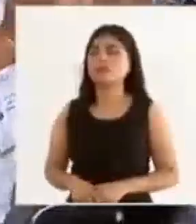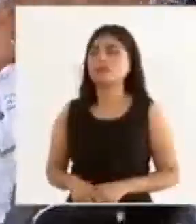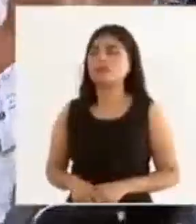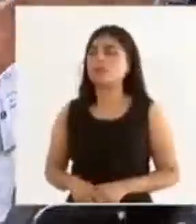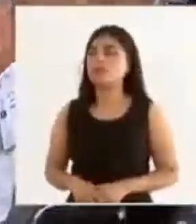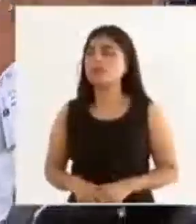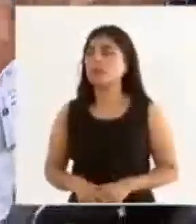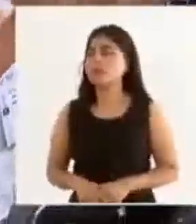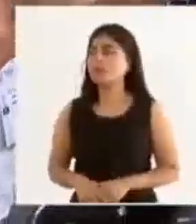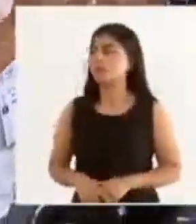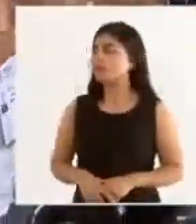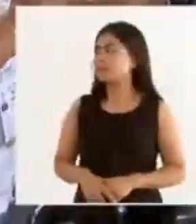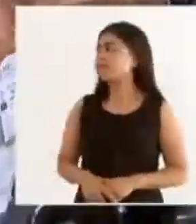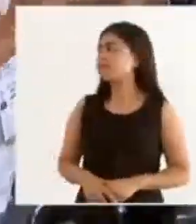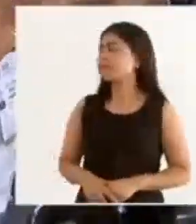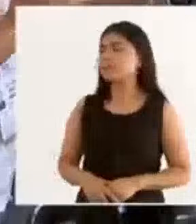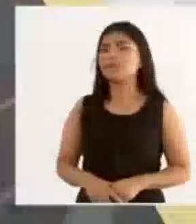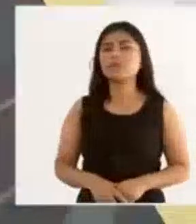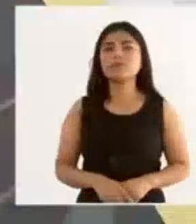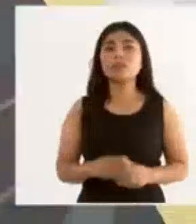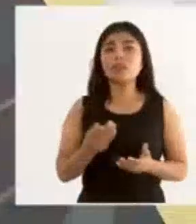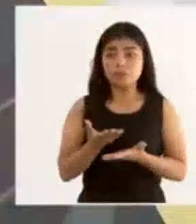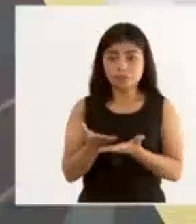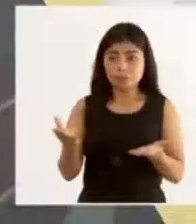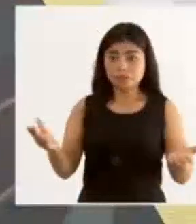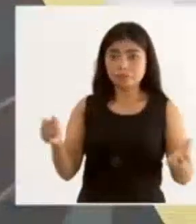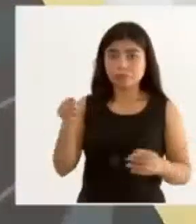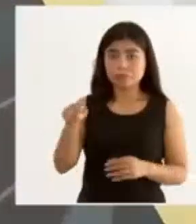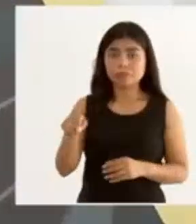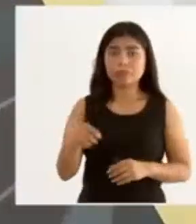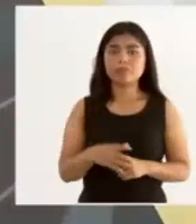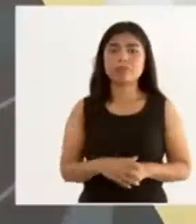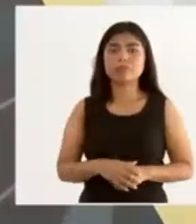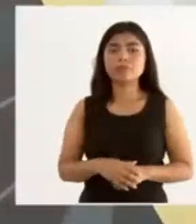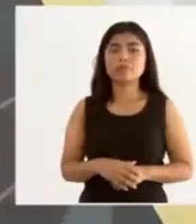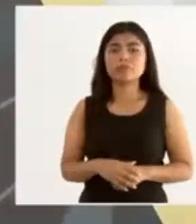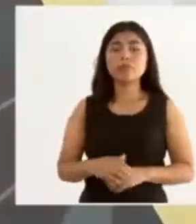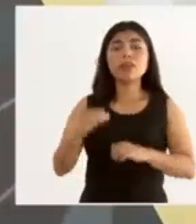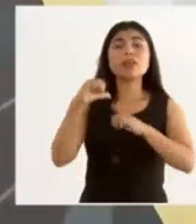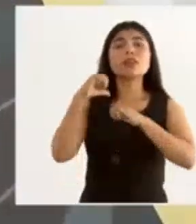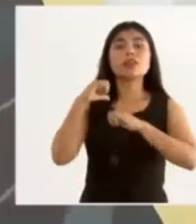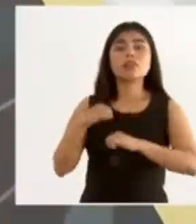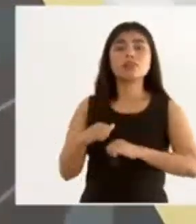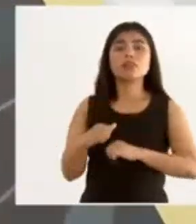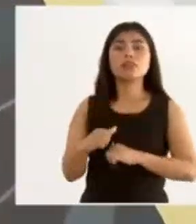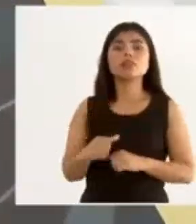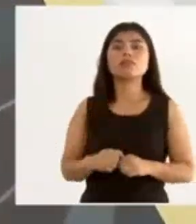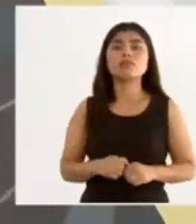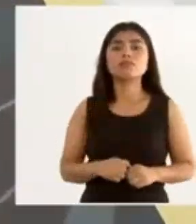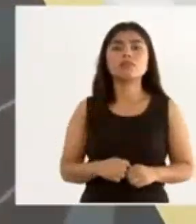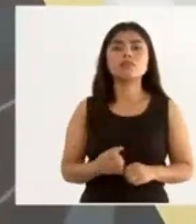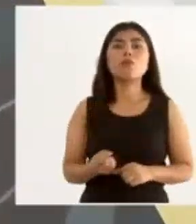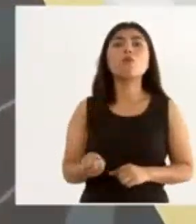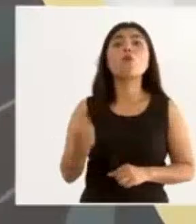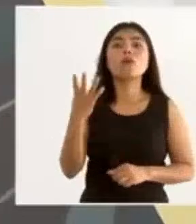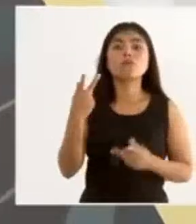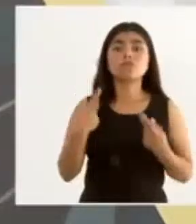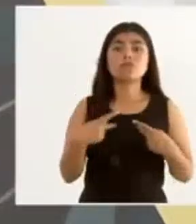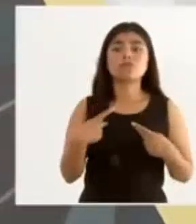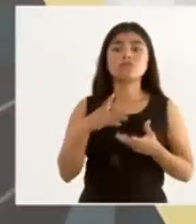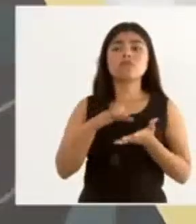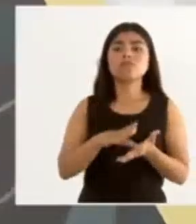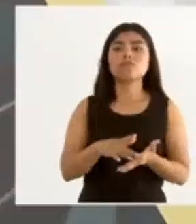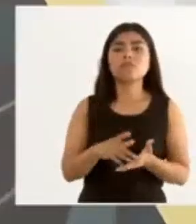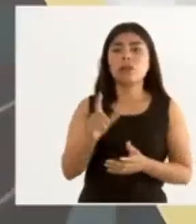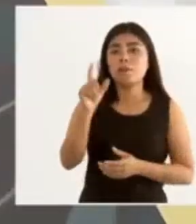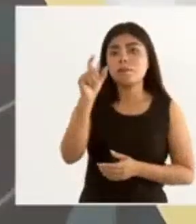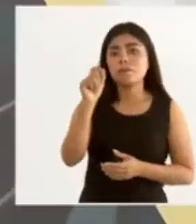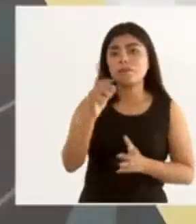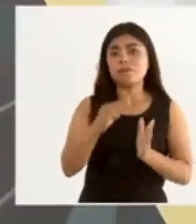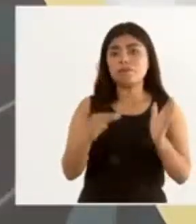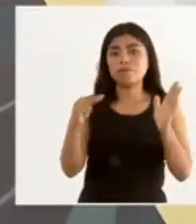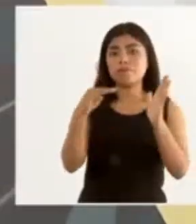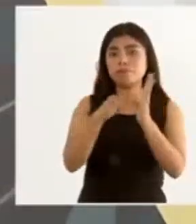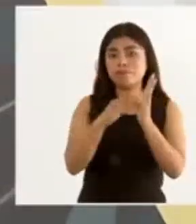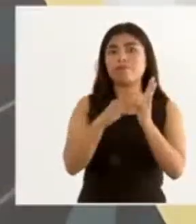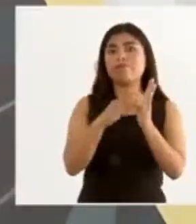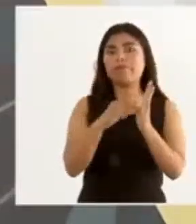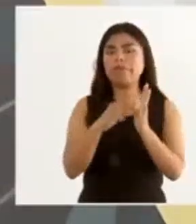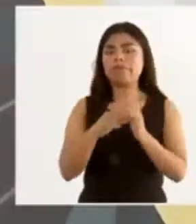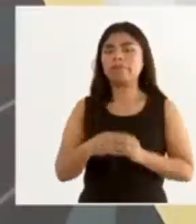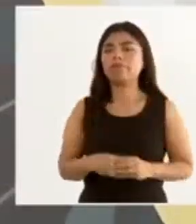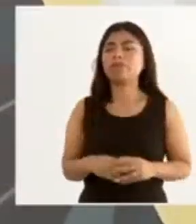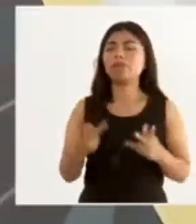Miren, ellas y ellos son 20,000 en todo el país. Siéntense, por favor, porque son 20,000 en todo el